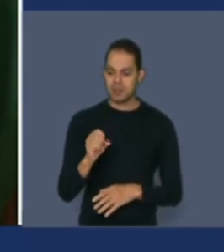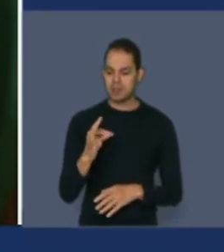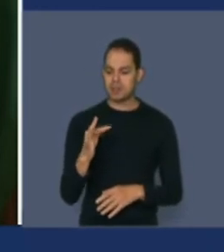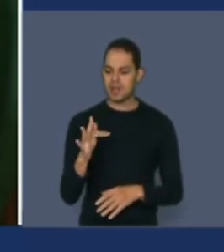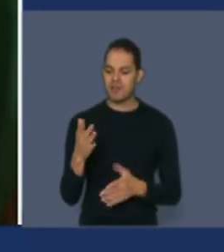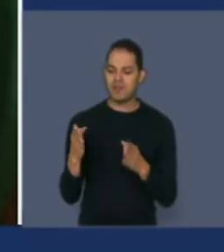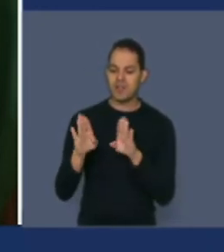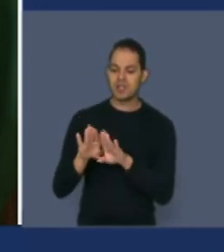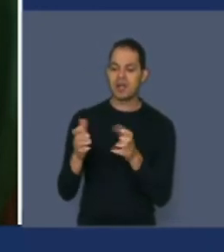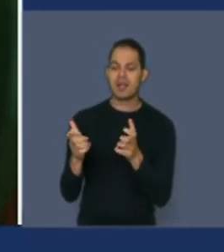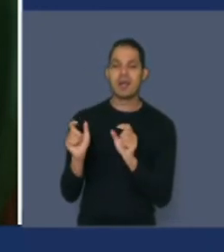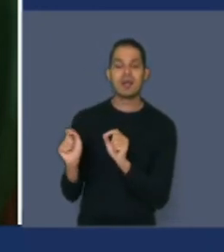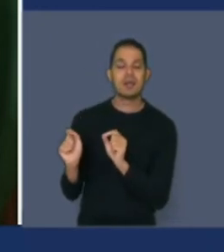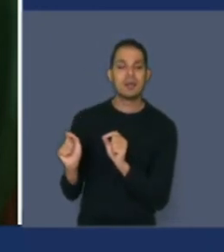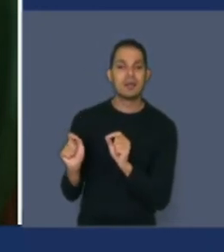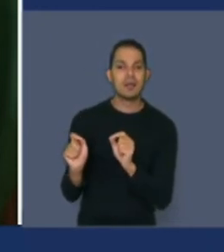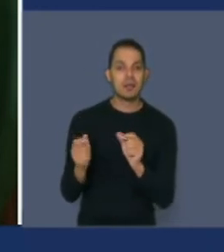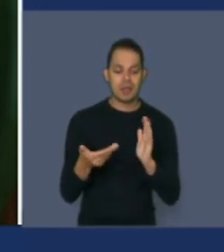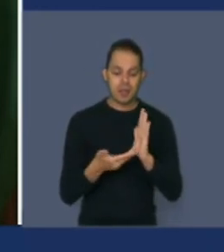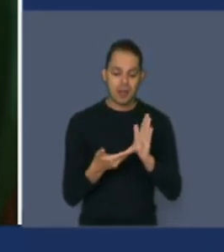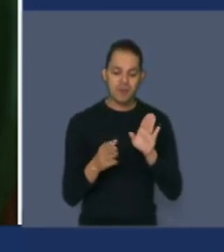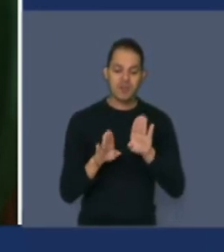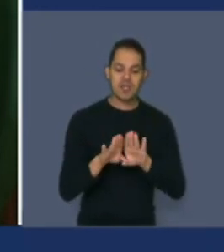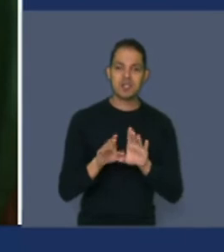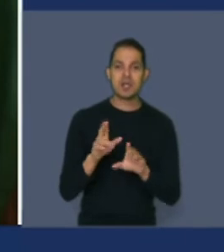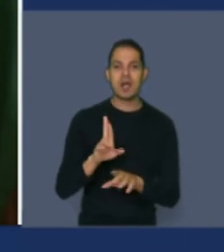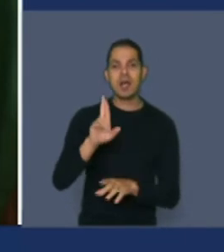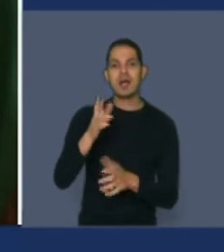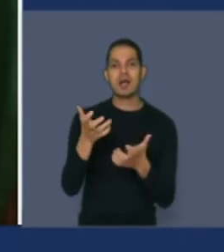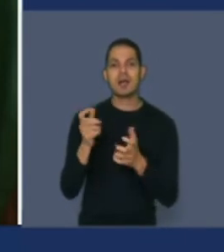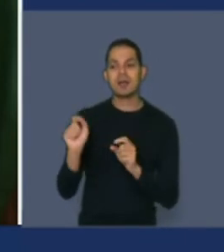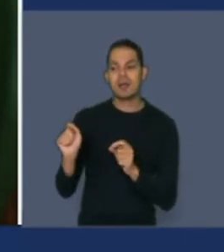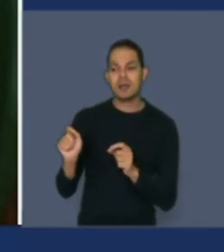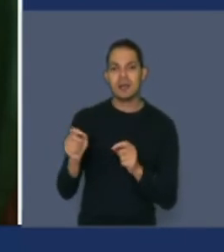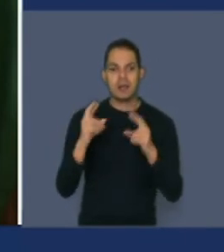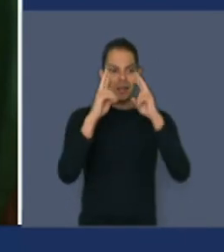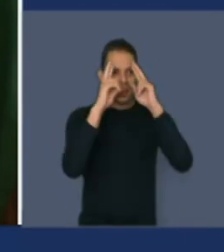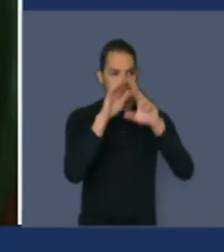QUER FECHAR A CÂMARA? QUEM É QUE NÃO RESPEITA NINGUÉM E NEM A CONSTITUIÇÃO FEDERAL